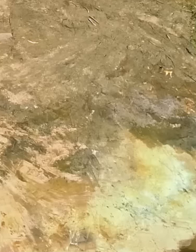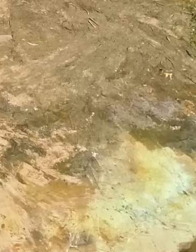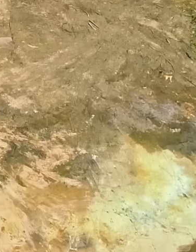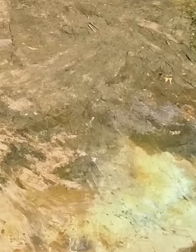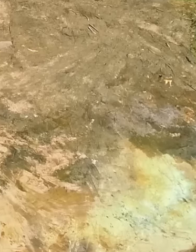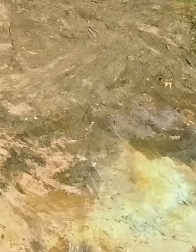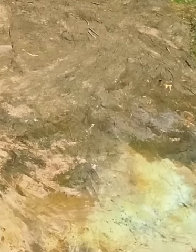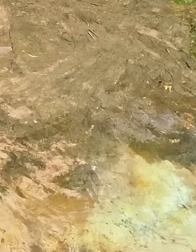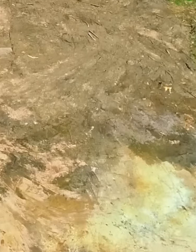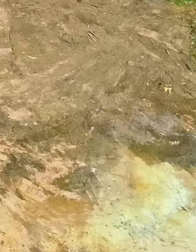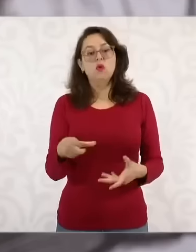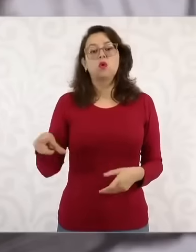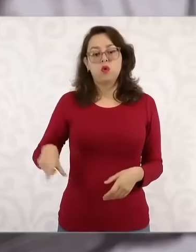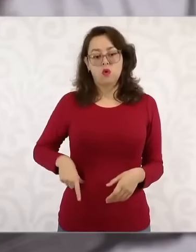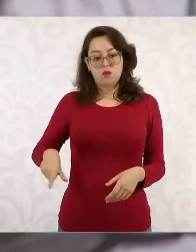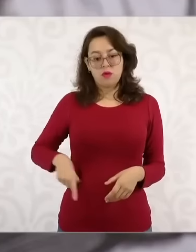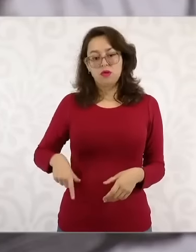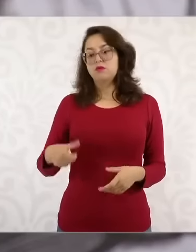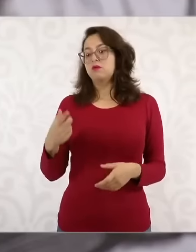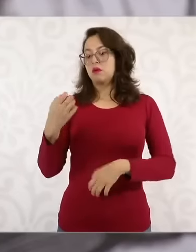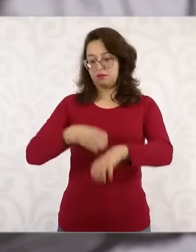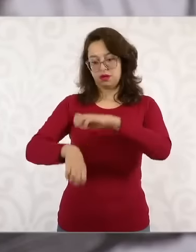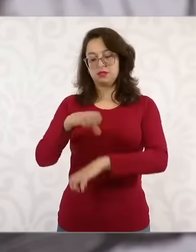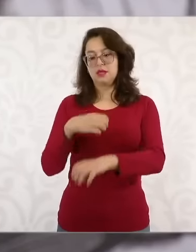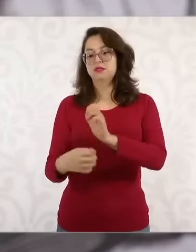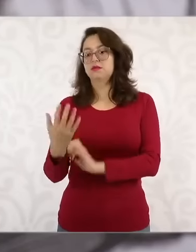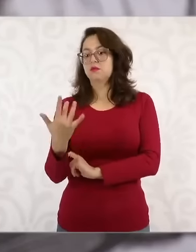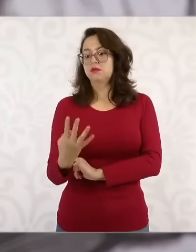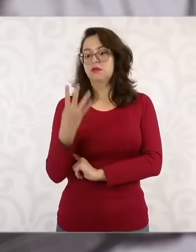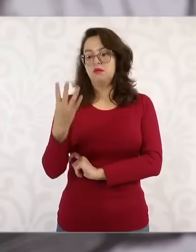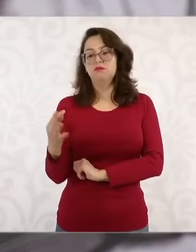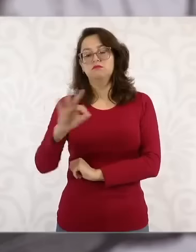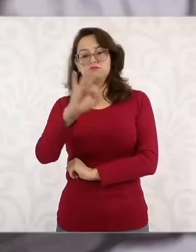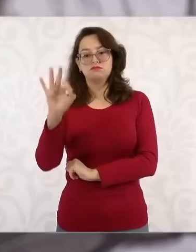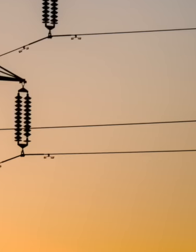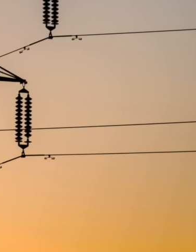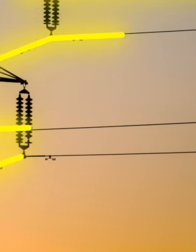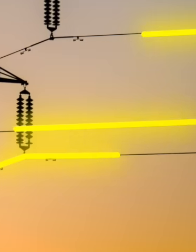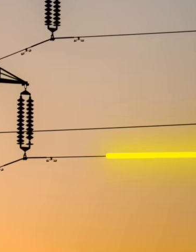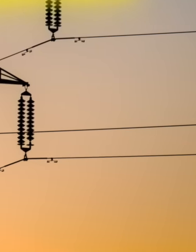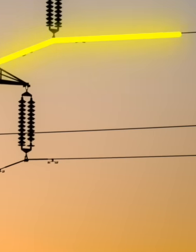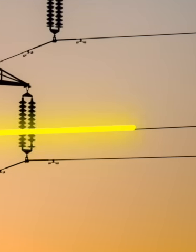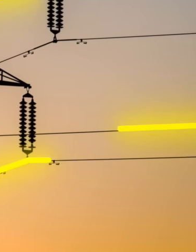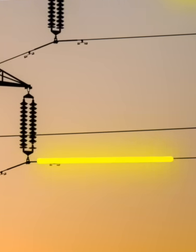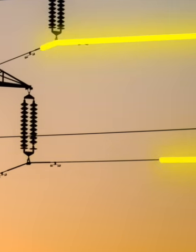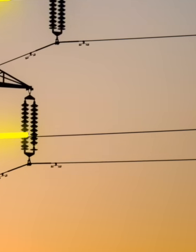participación del Estado con el 54%. Por ello, desde la CFE buscamos asegurar la capacidad